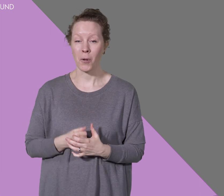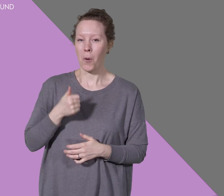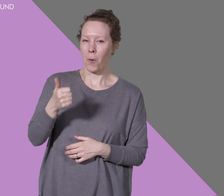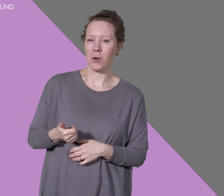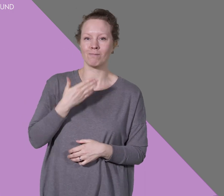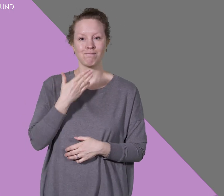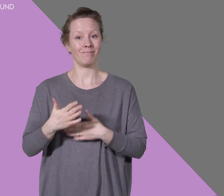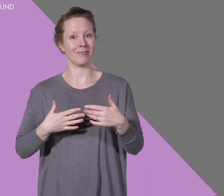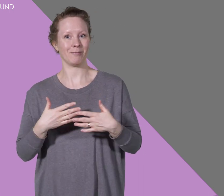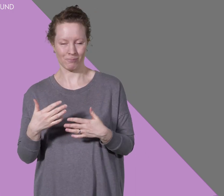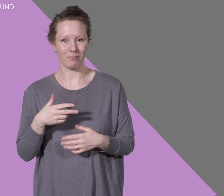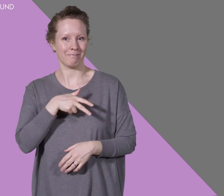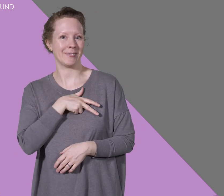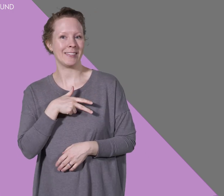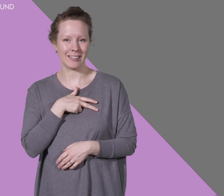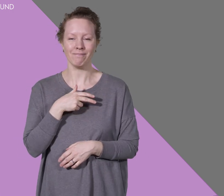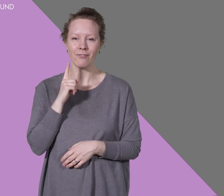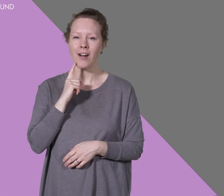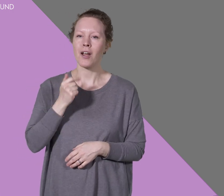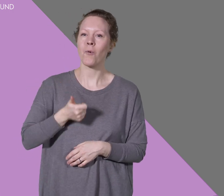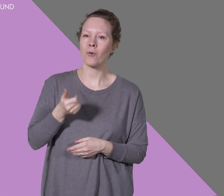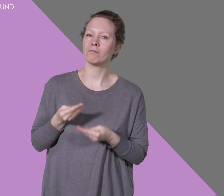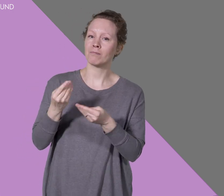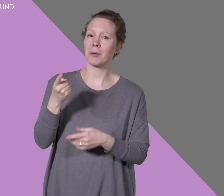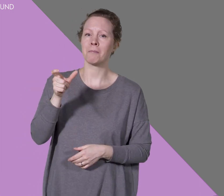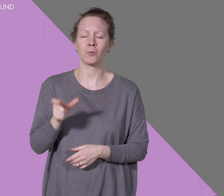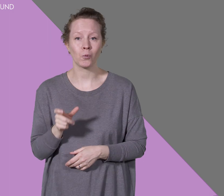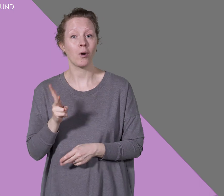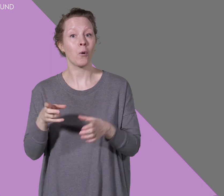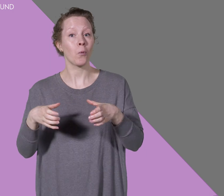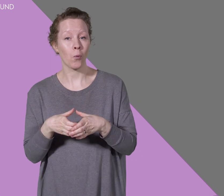Priset Årets teckenspråksbragd tilldelas årligen en person eller instans -